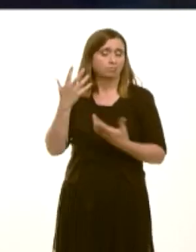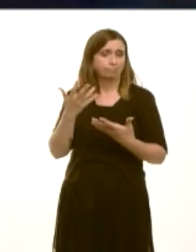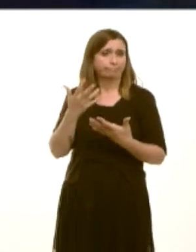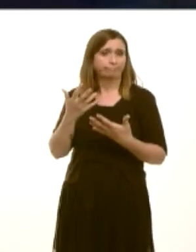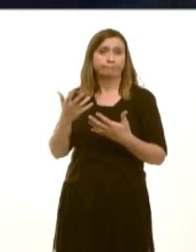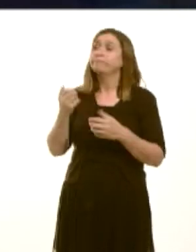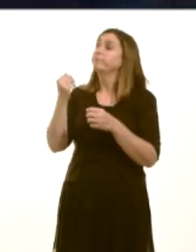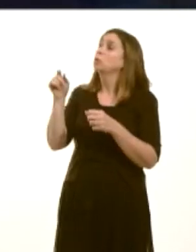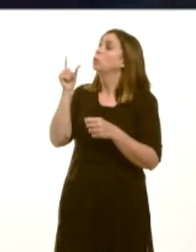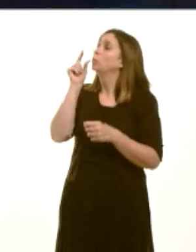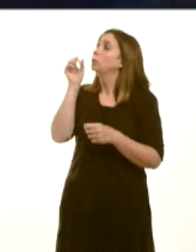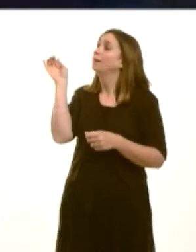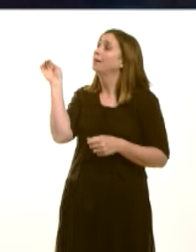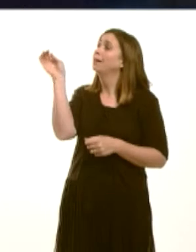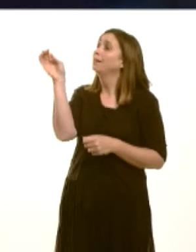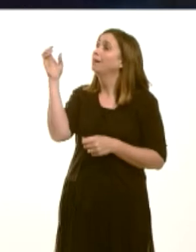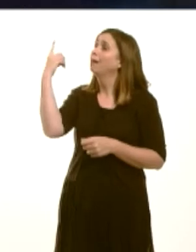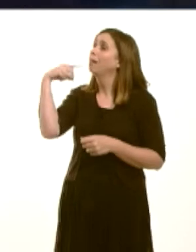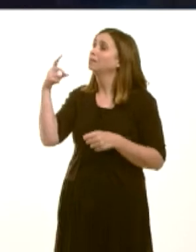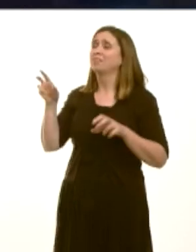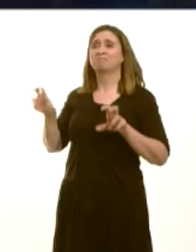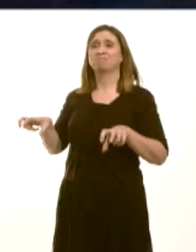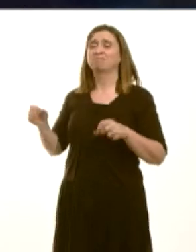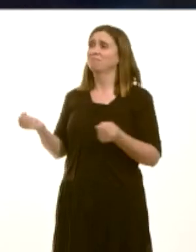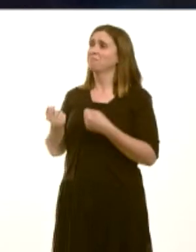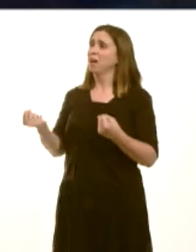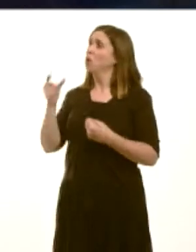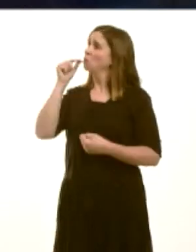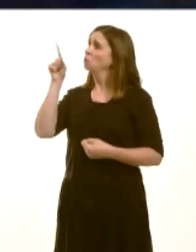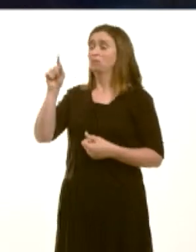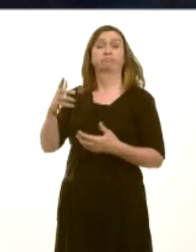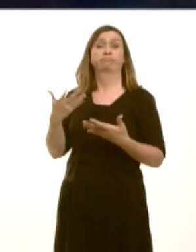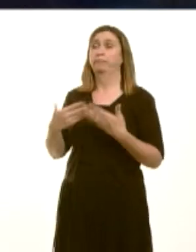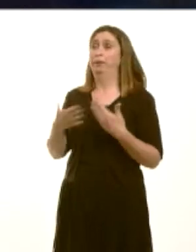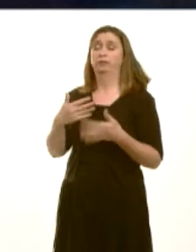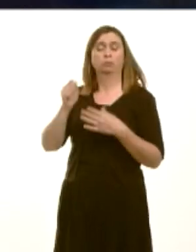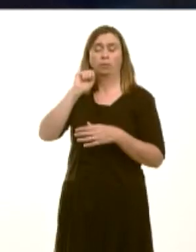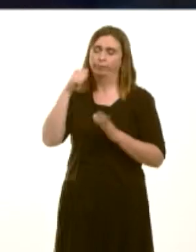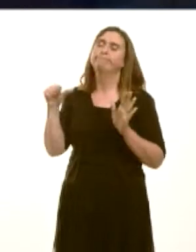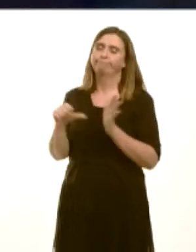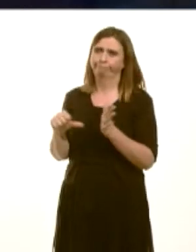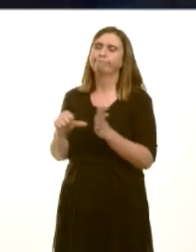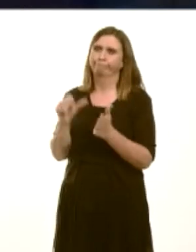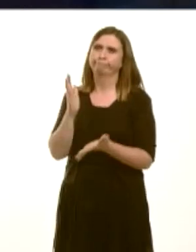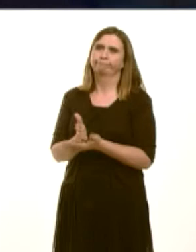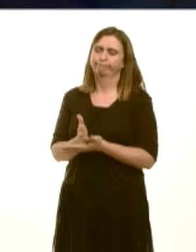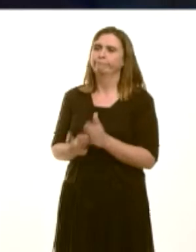reidrwydd inni fod yn cynnig gwerth am arian, fod cyfraniad y Democratiaid Rhyddfrydol yn y gyllideb efo chi yn y gorffennol wedi bod yn un positif?